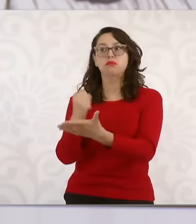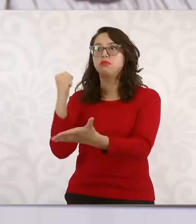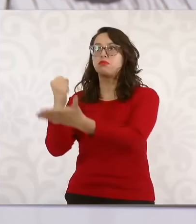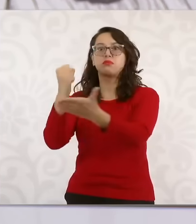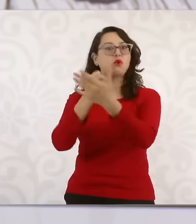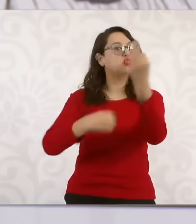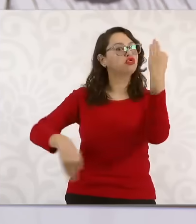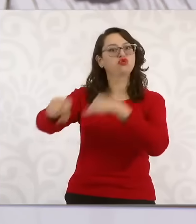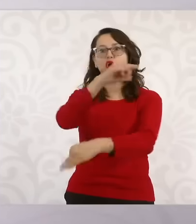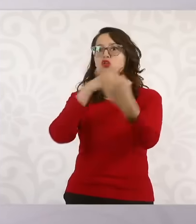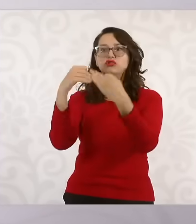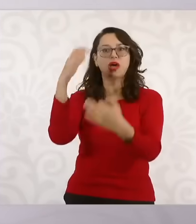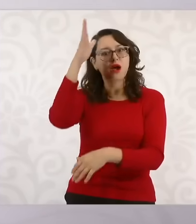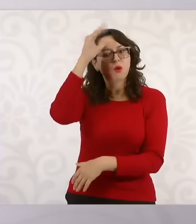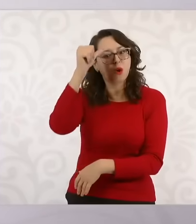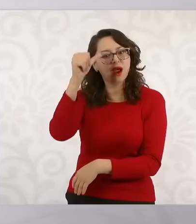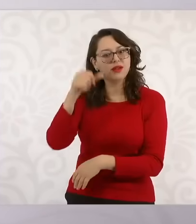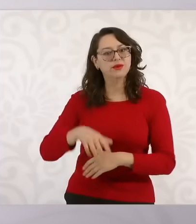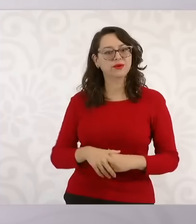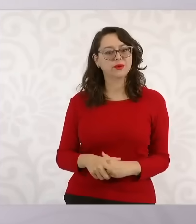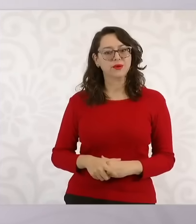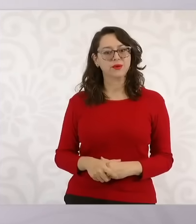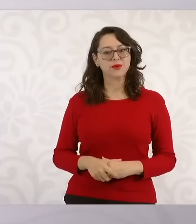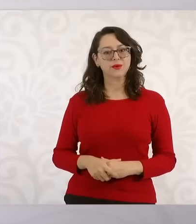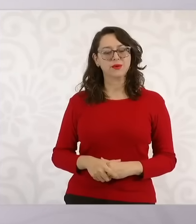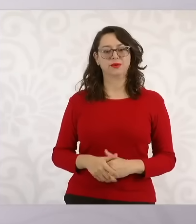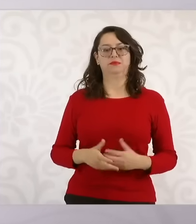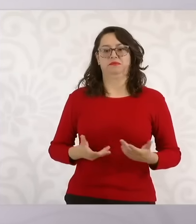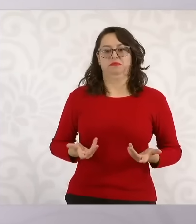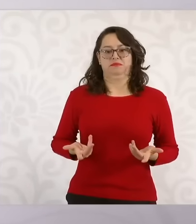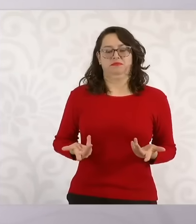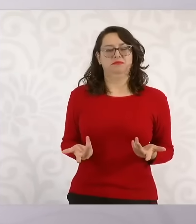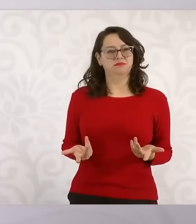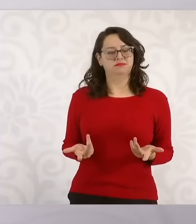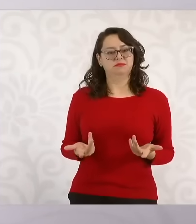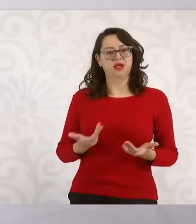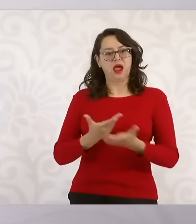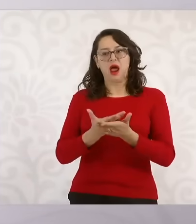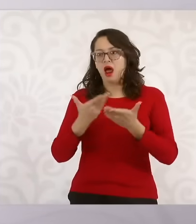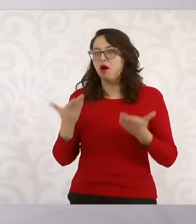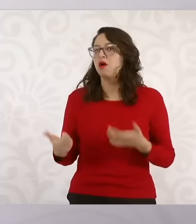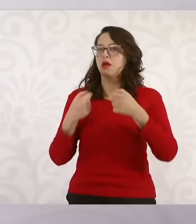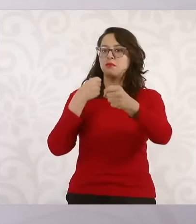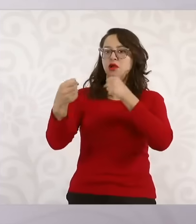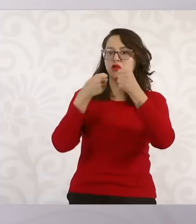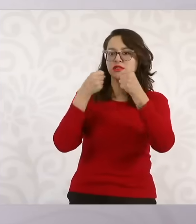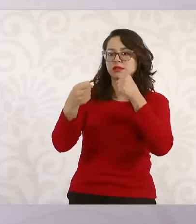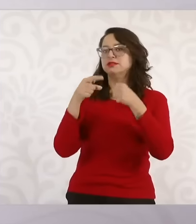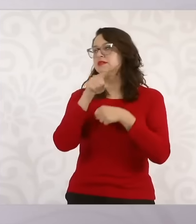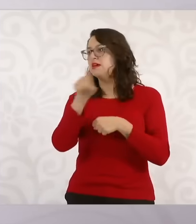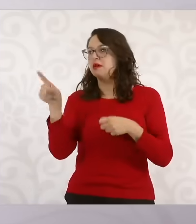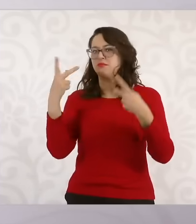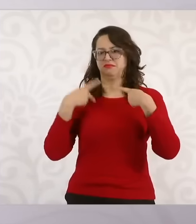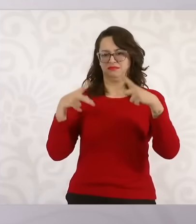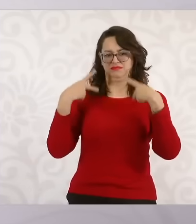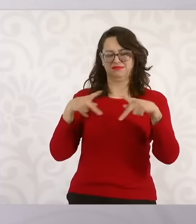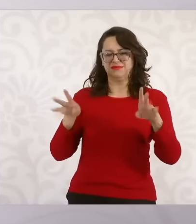Entonces esta opinión de varios comentócratas, conductores, a ver que le expliquen,